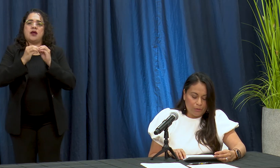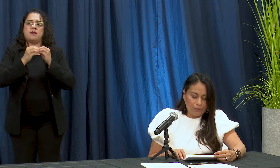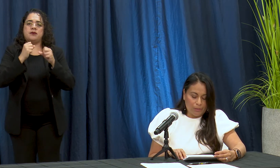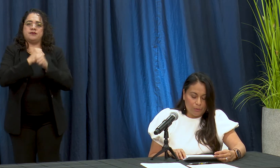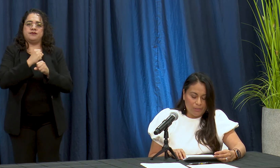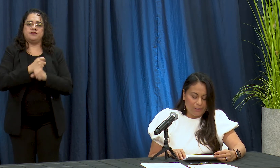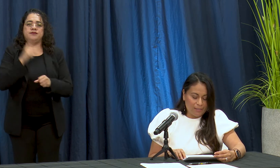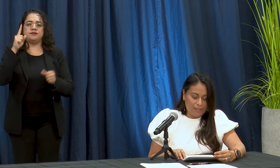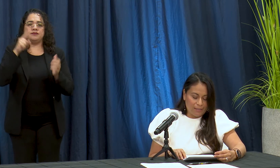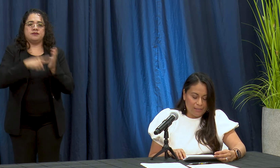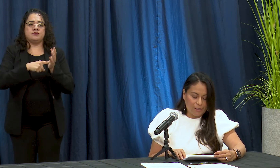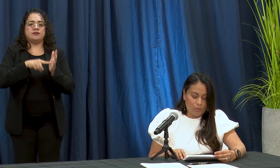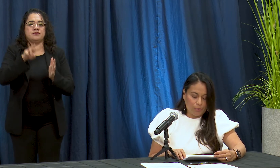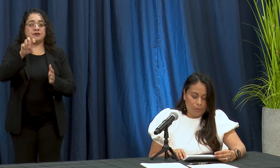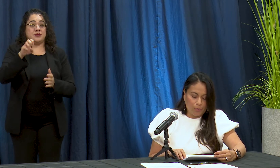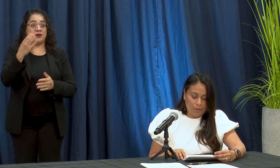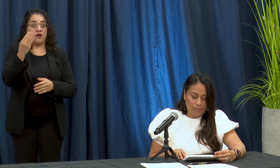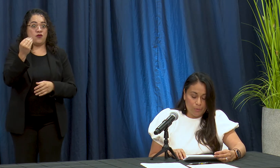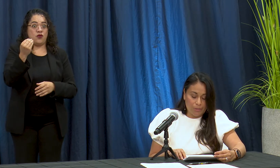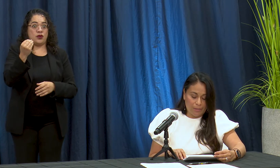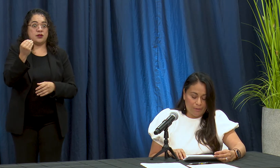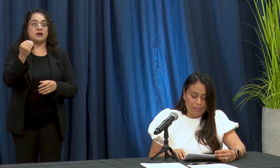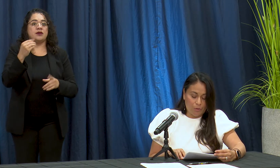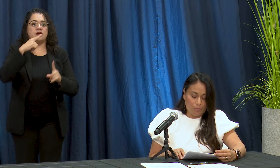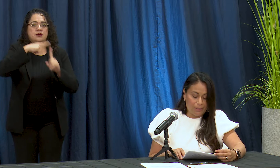siento scatter ser residentes que tuvieran prevas positive Asda covetous